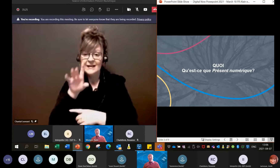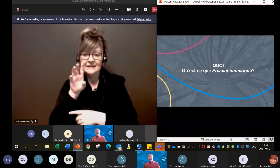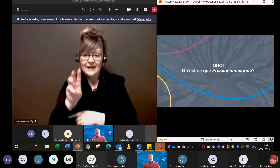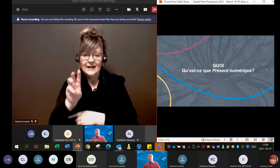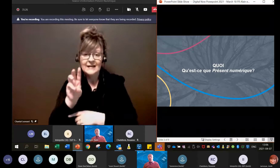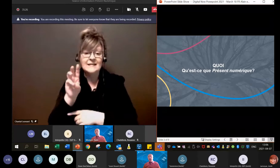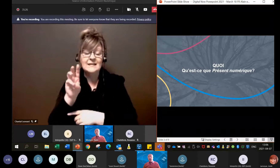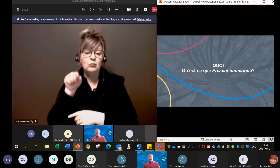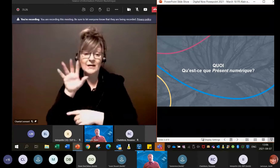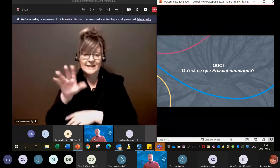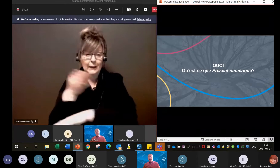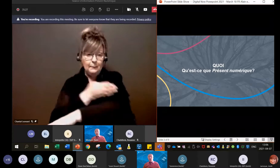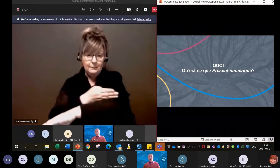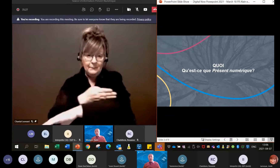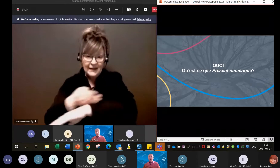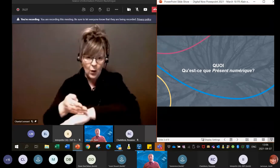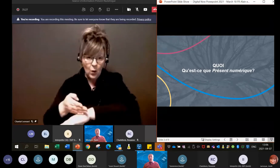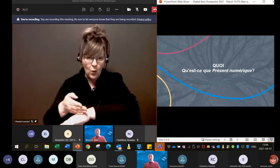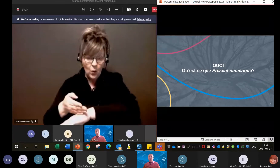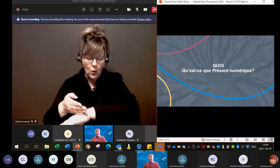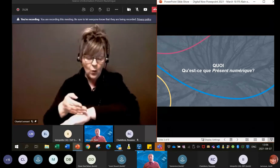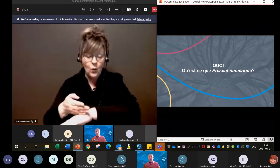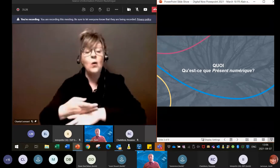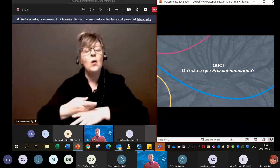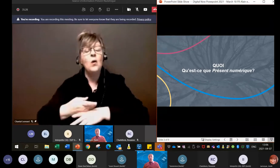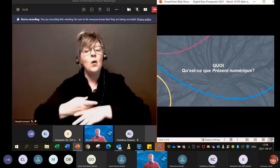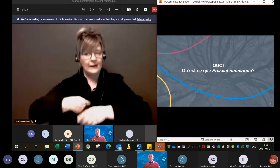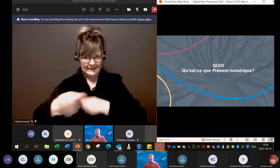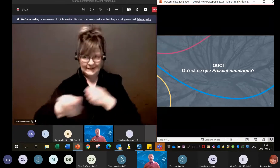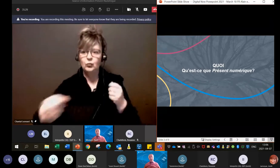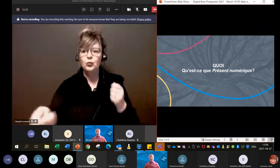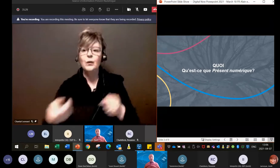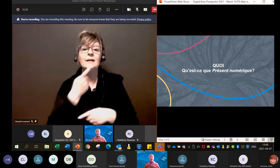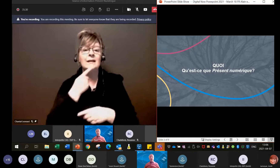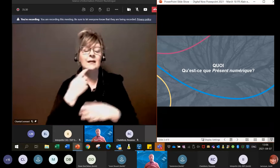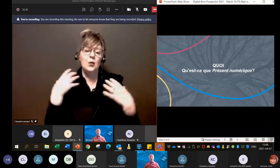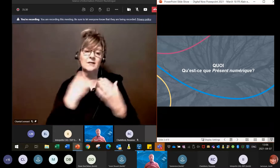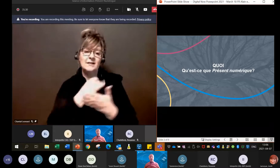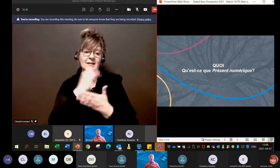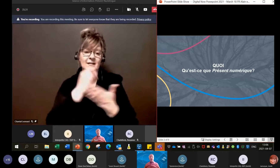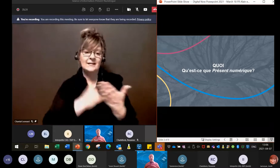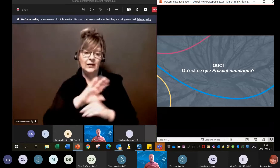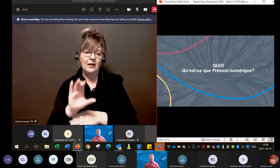distribués par le Conseil des arts du